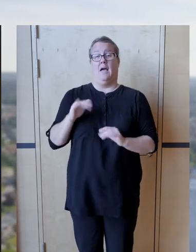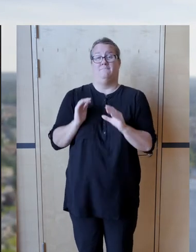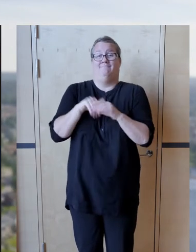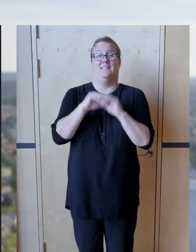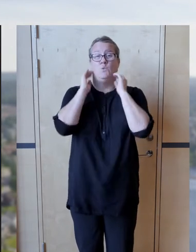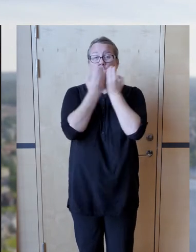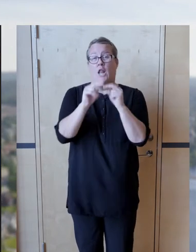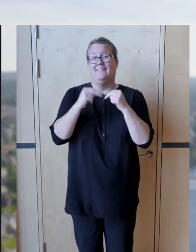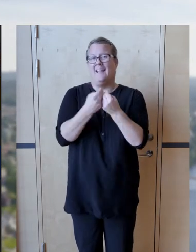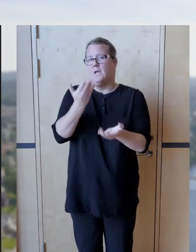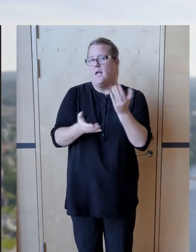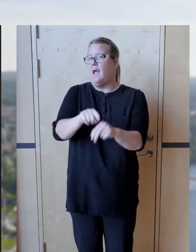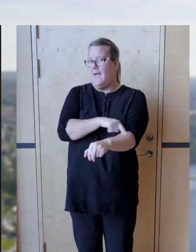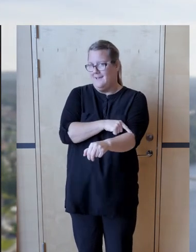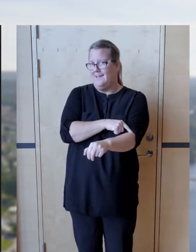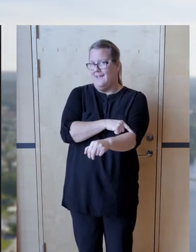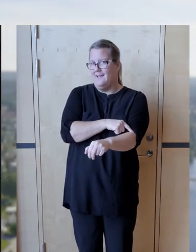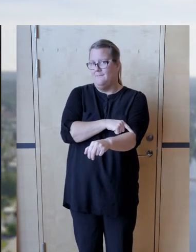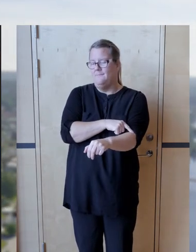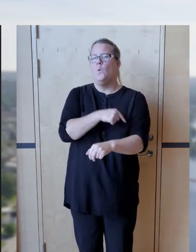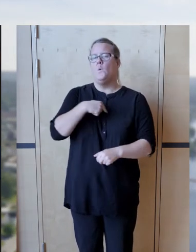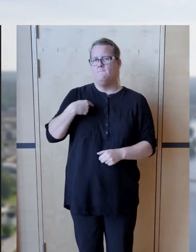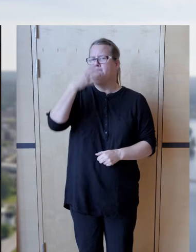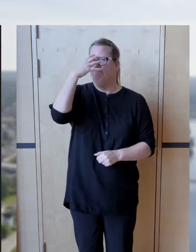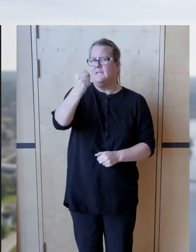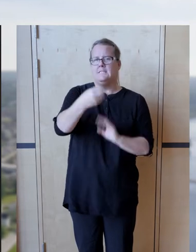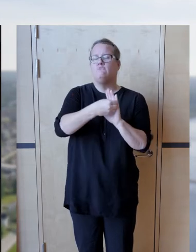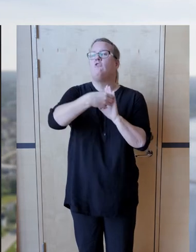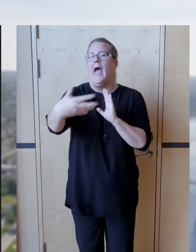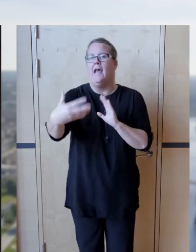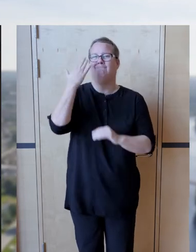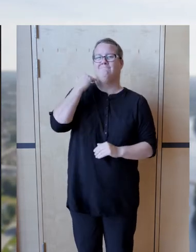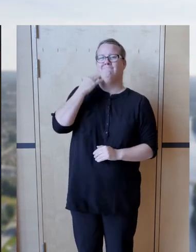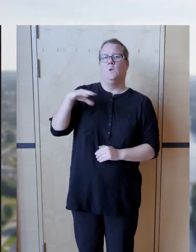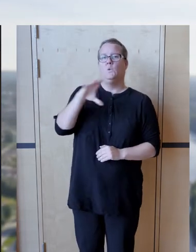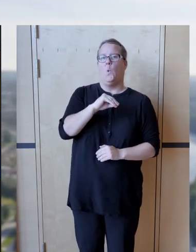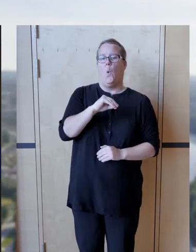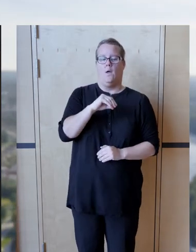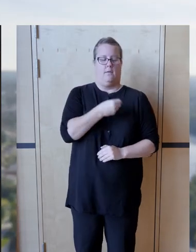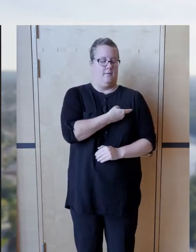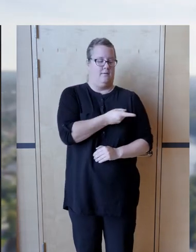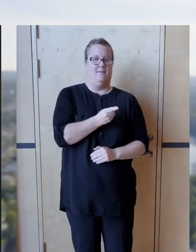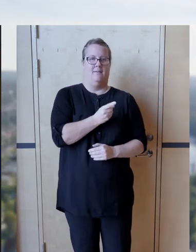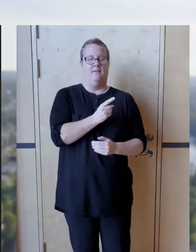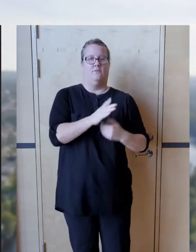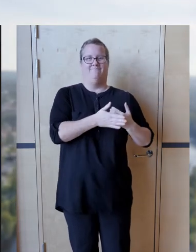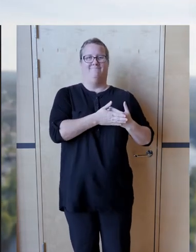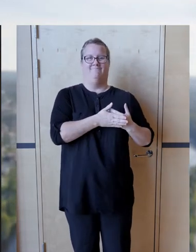Ja vi kommer ihåg anledningen till varför vi Castell de många vara särskilda boendeplatser